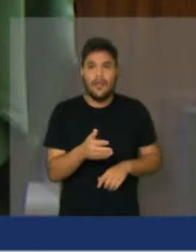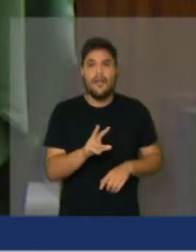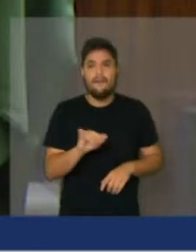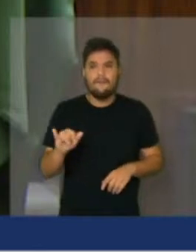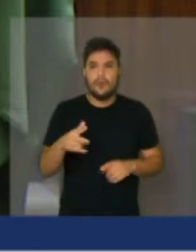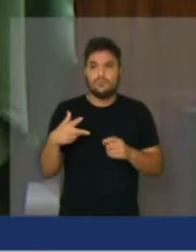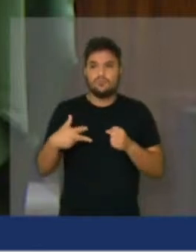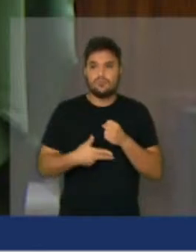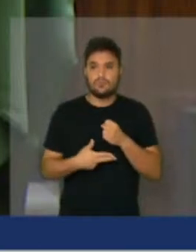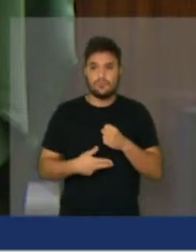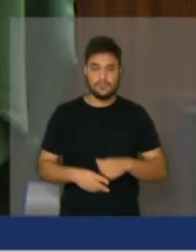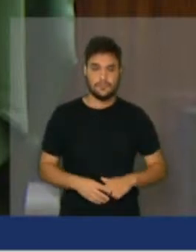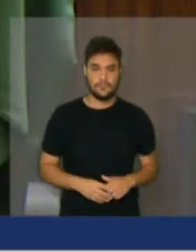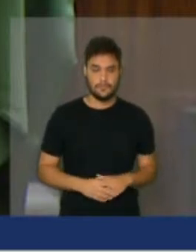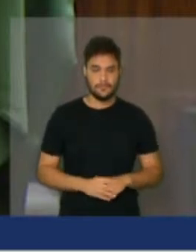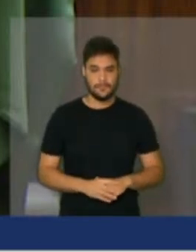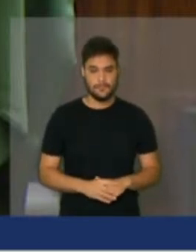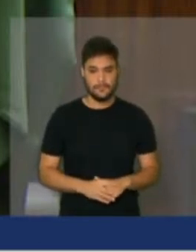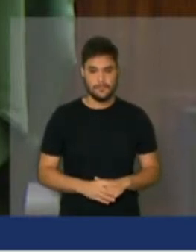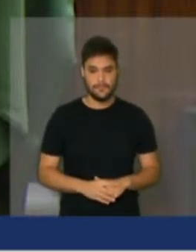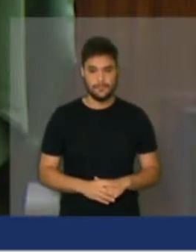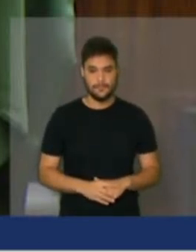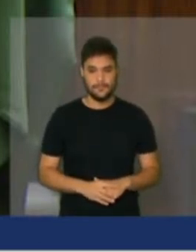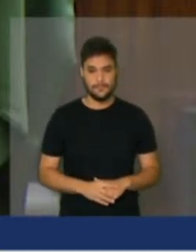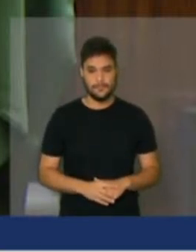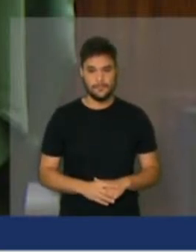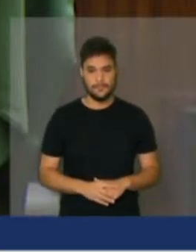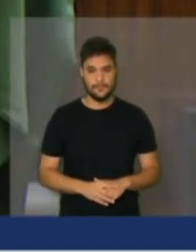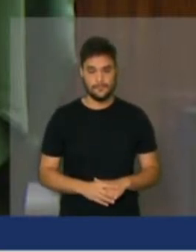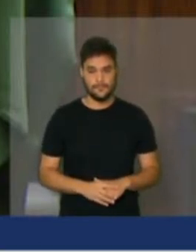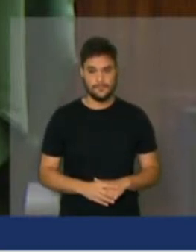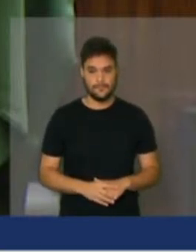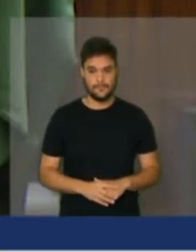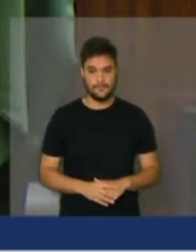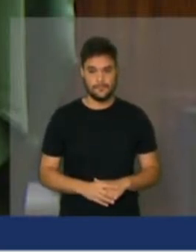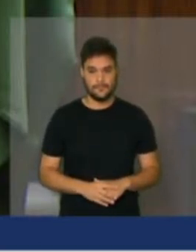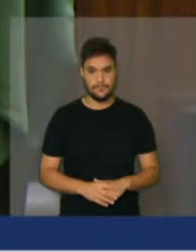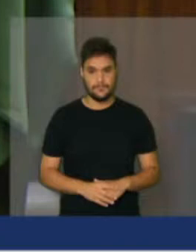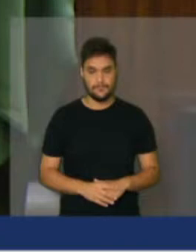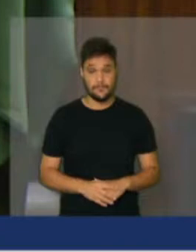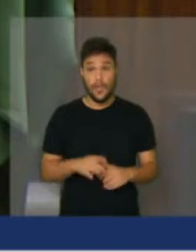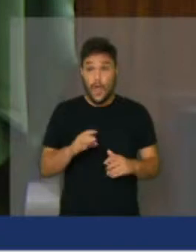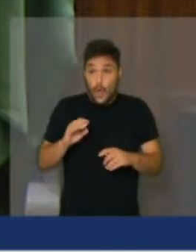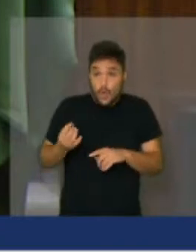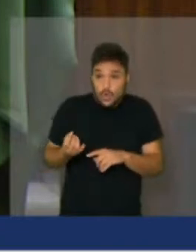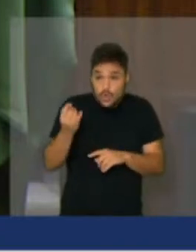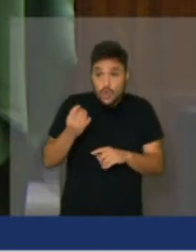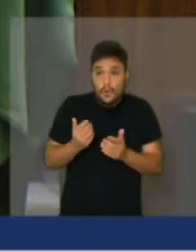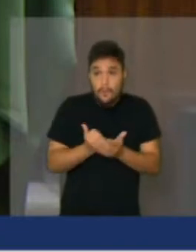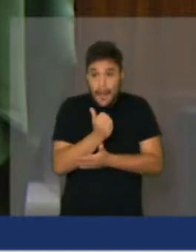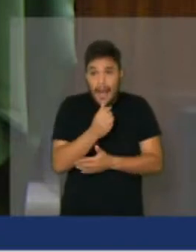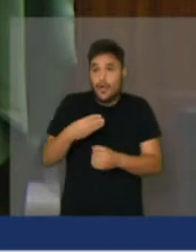JUROS... PAGOS PELA... PELA MUNICÍPIO. O JURO PAGO PELO MUNICÍPIO DE SARANDI. ISSO MOSTRA QUE É POSSÍVEL TER FINANCIAMENTO A JURO ZERO PARA